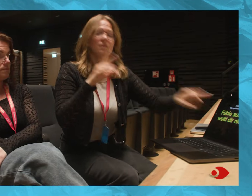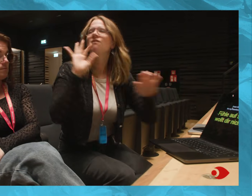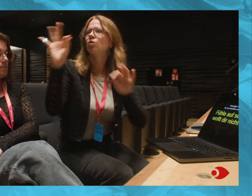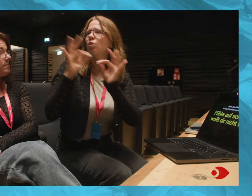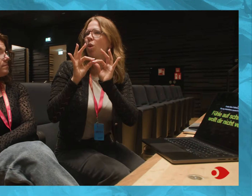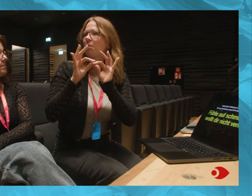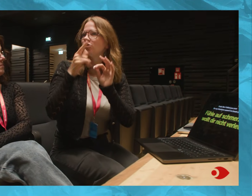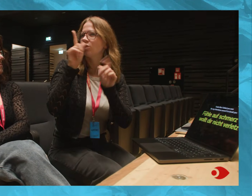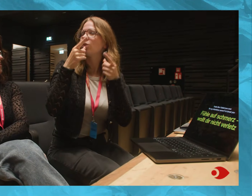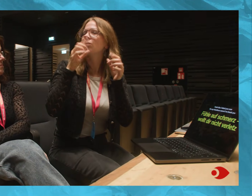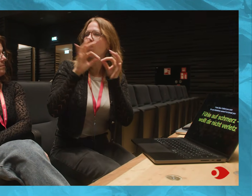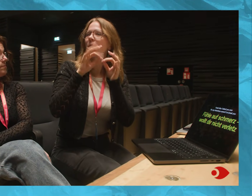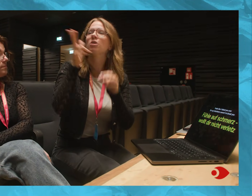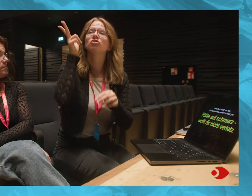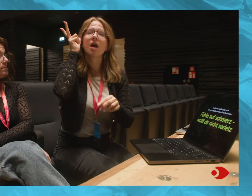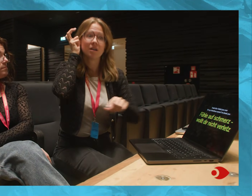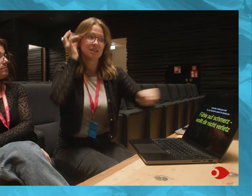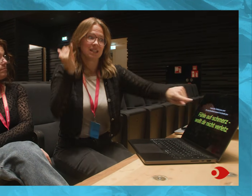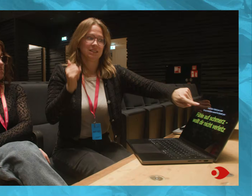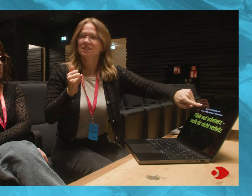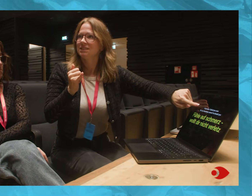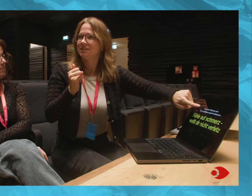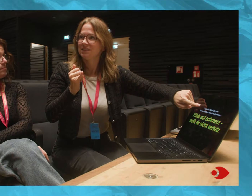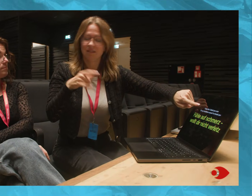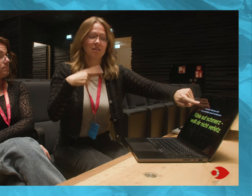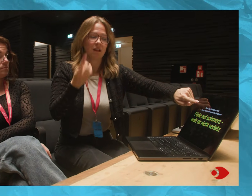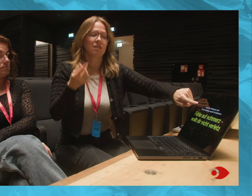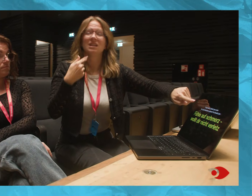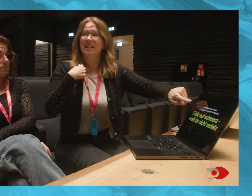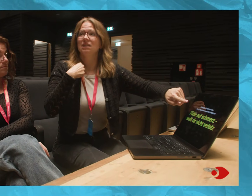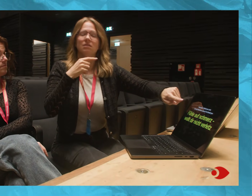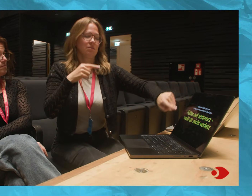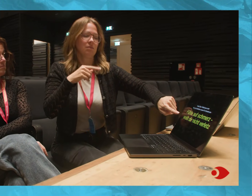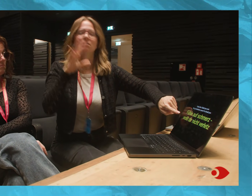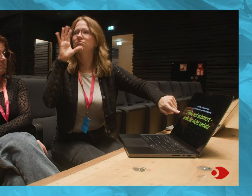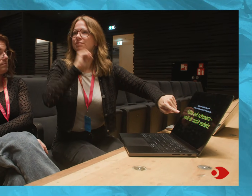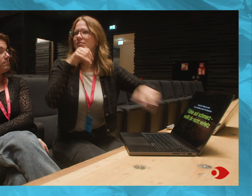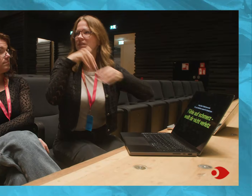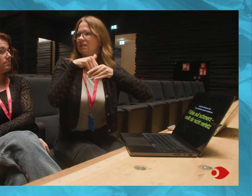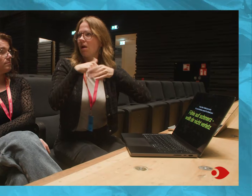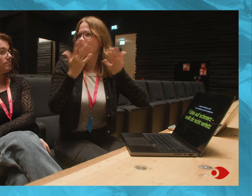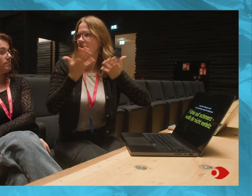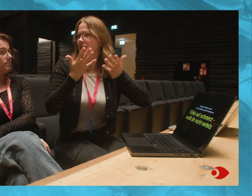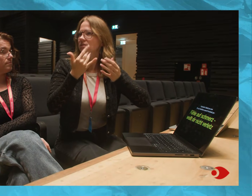Der ist für die Dolmetscherin und den hört sie ja auch. Ich sehe hier, was ich gebärden muss, welcher Inhalt jetzt kommt.